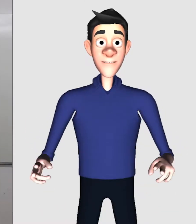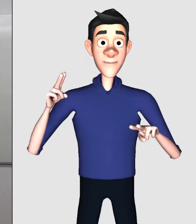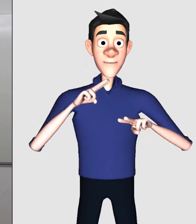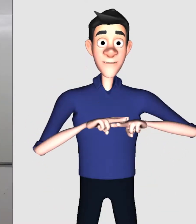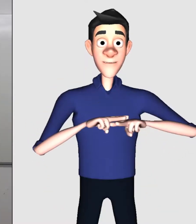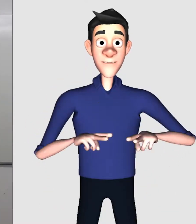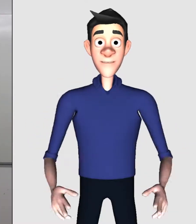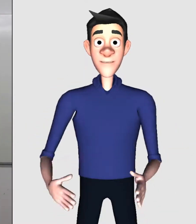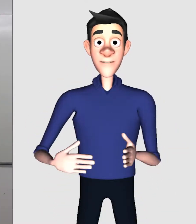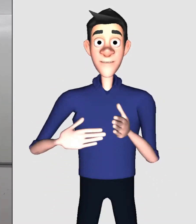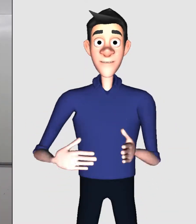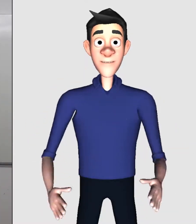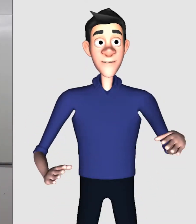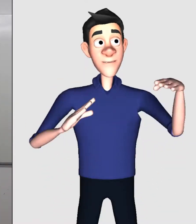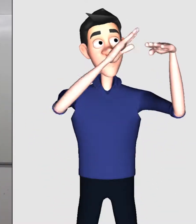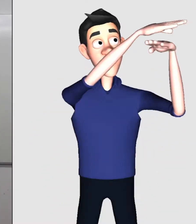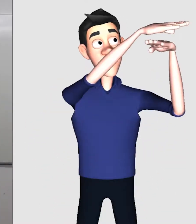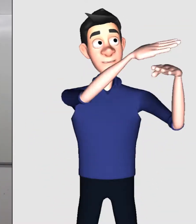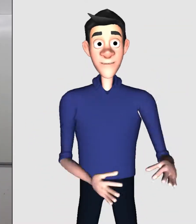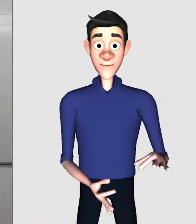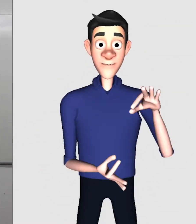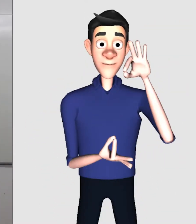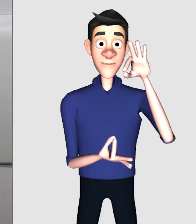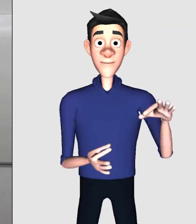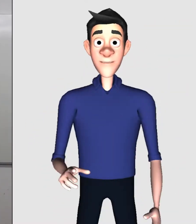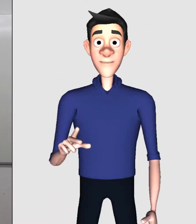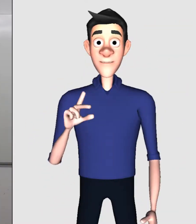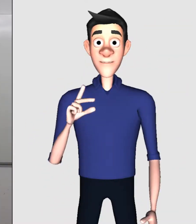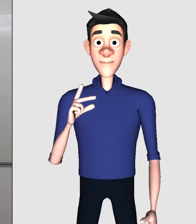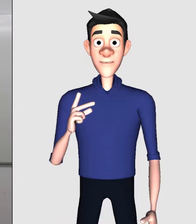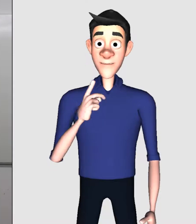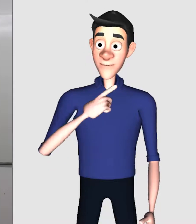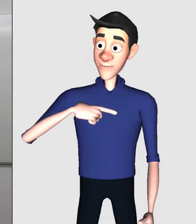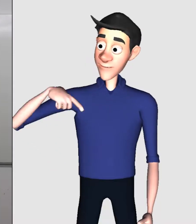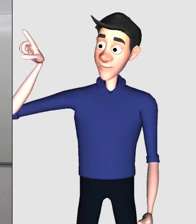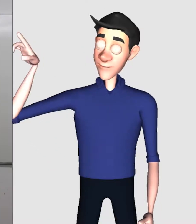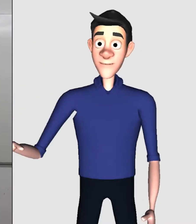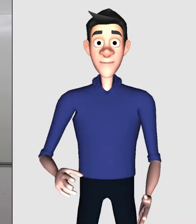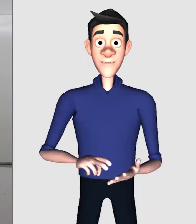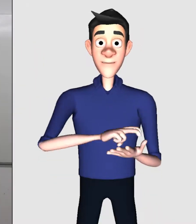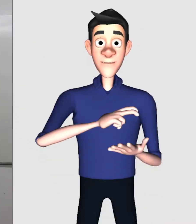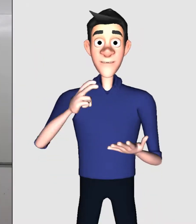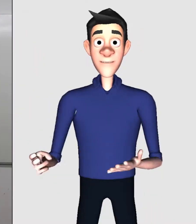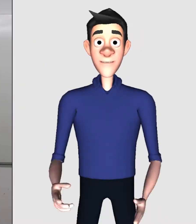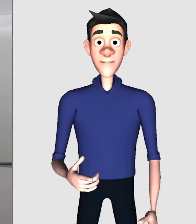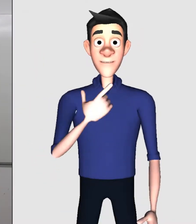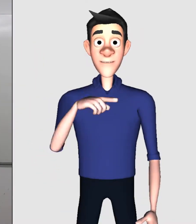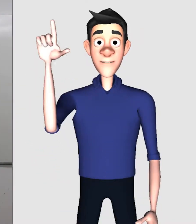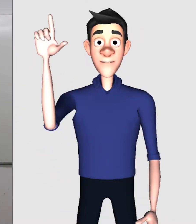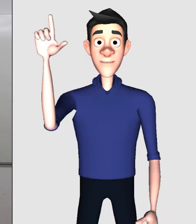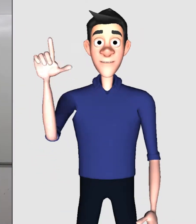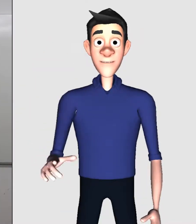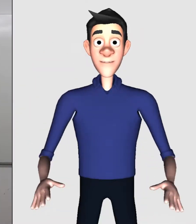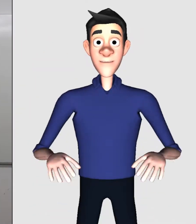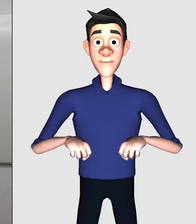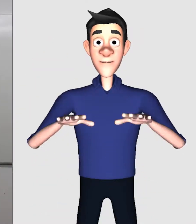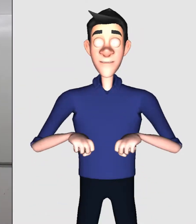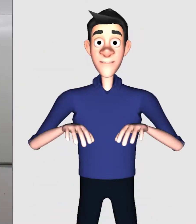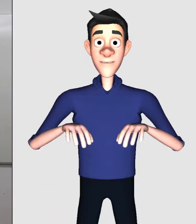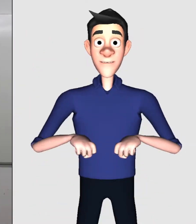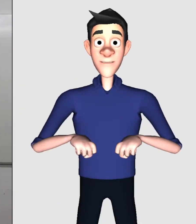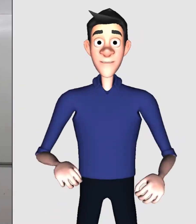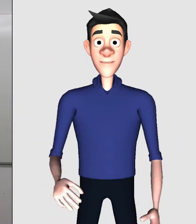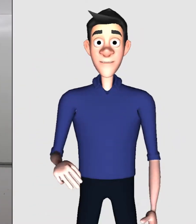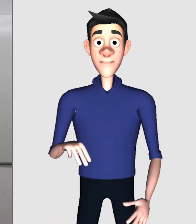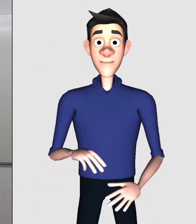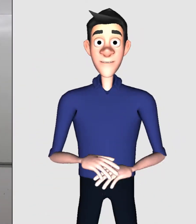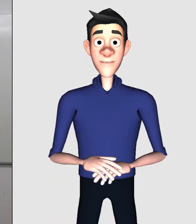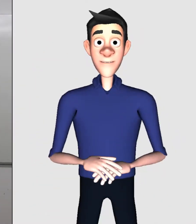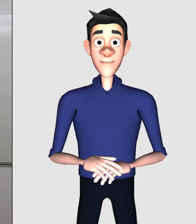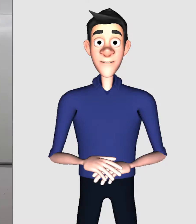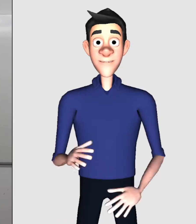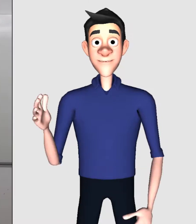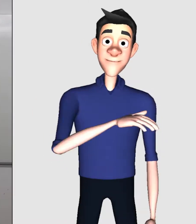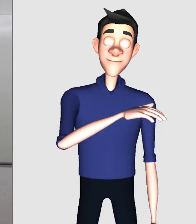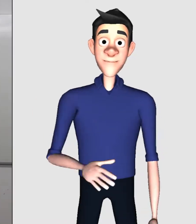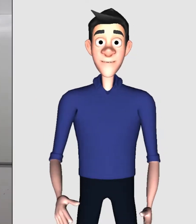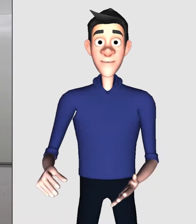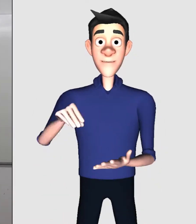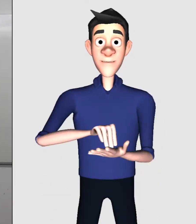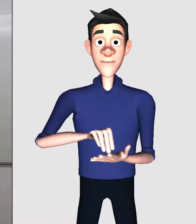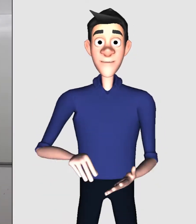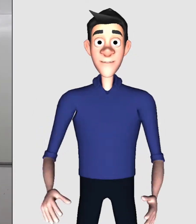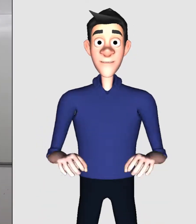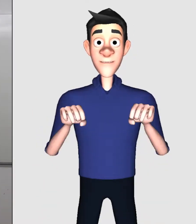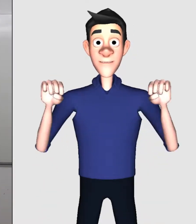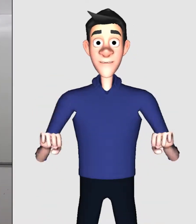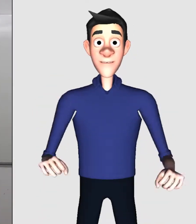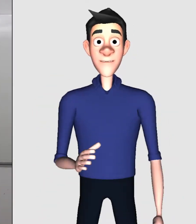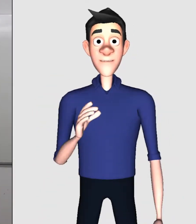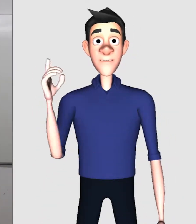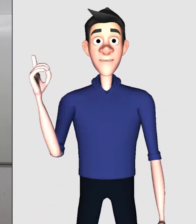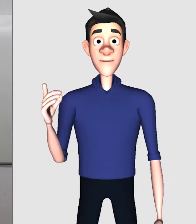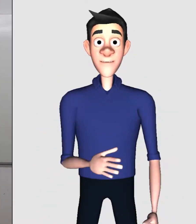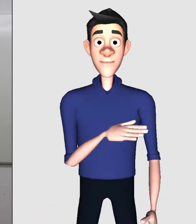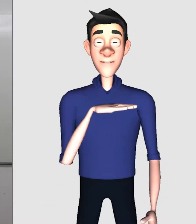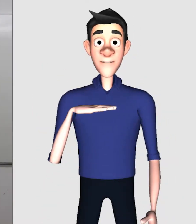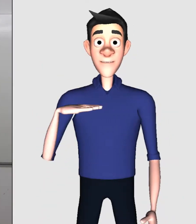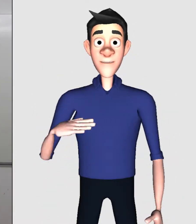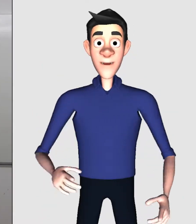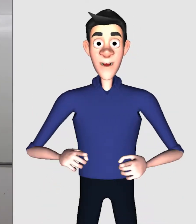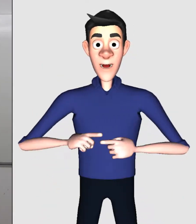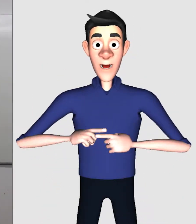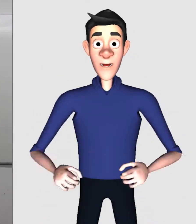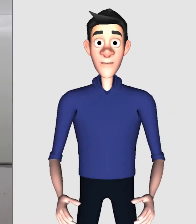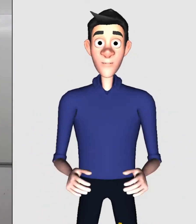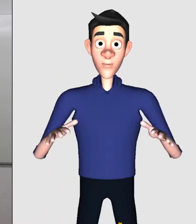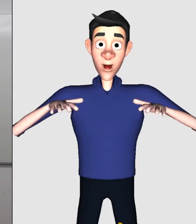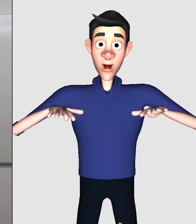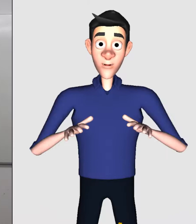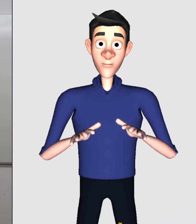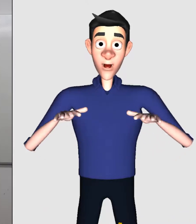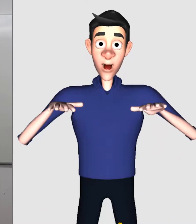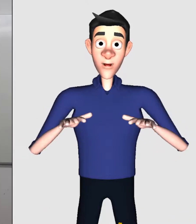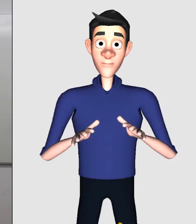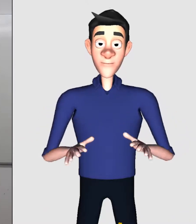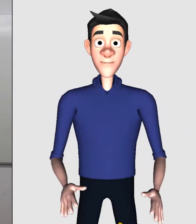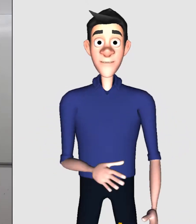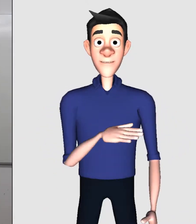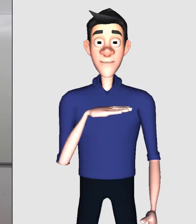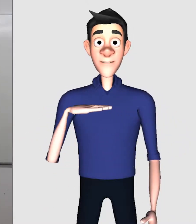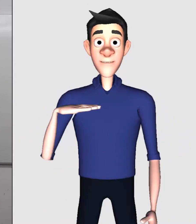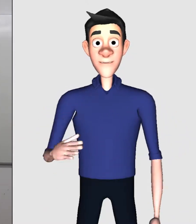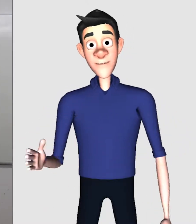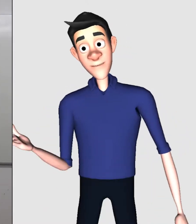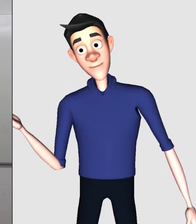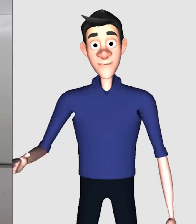Temos o seguinte sistema, uma mola, a massa presa na ponta e em cima de uma altura h vai cair outra massa m